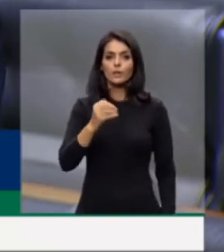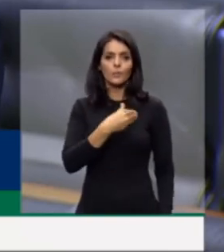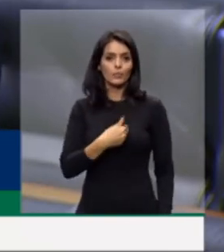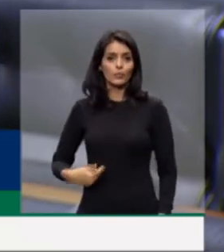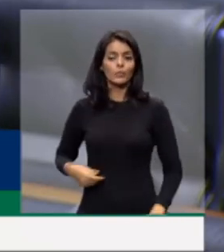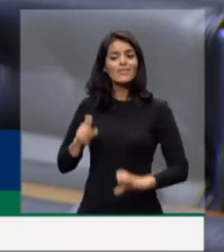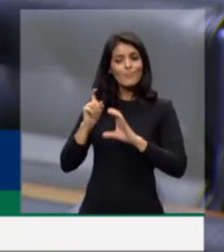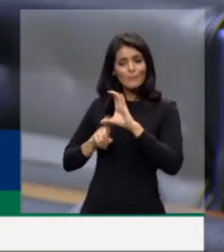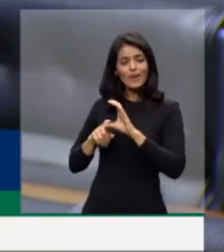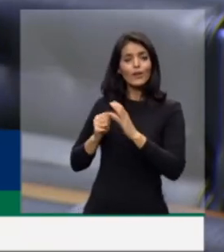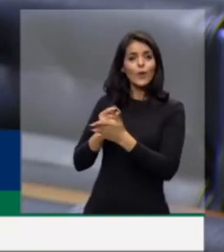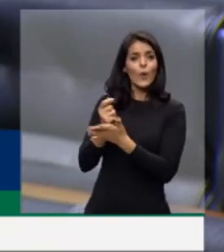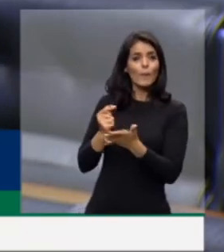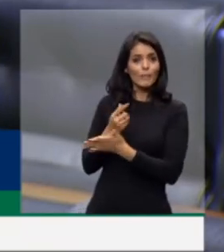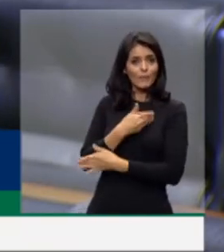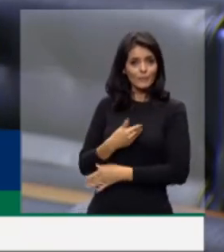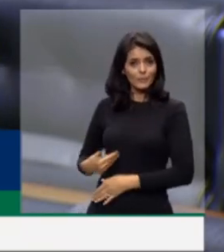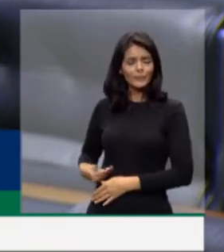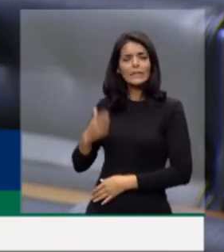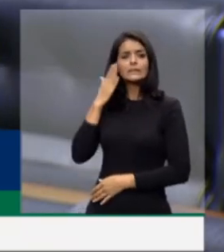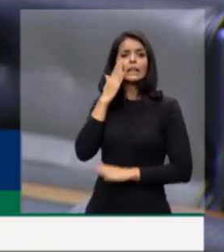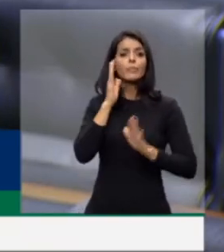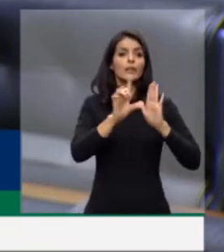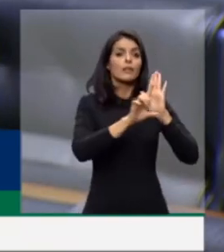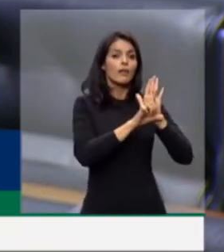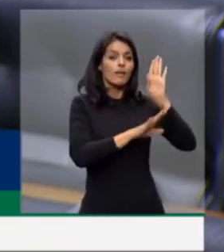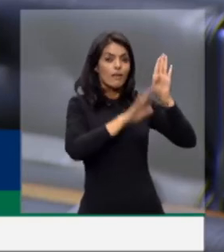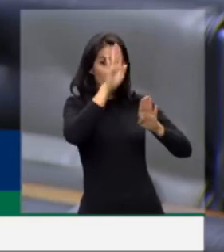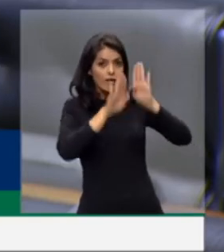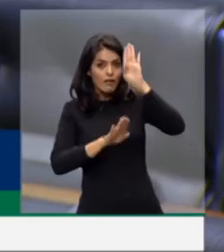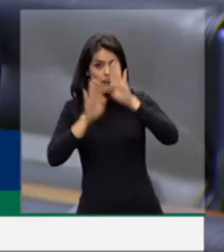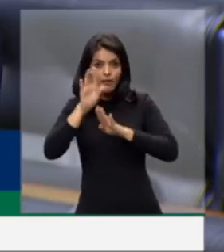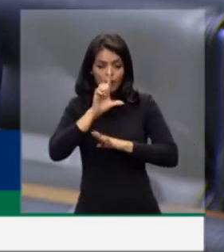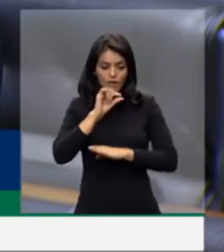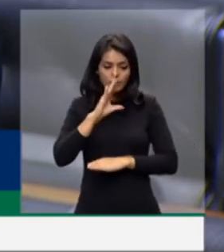MAIS DE UM ANO VER COMO É QUE NÓS PODERÍAMOS DAR UMA SOLUÇÃO MELHOR PARA GESTÃO PÚBLICA, QUE DEPENDE